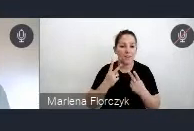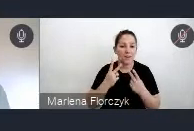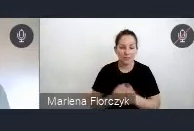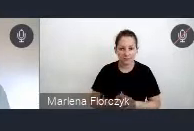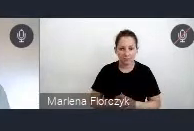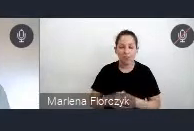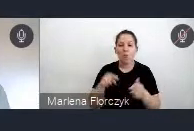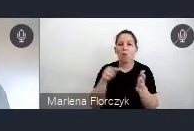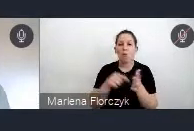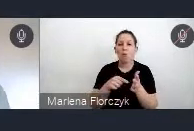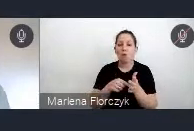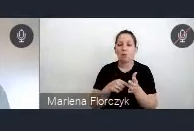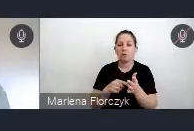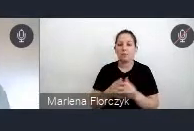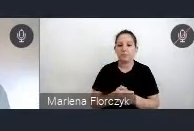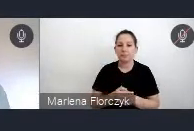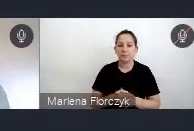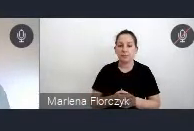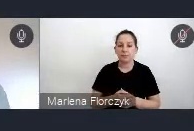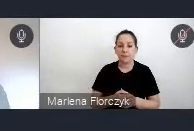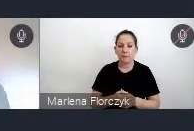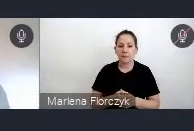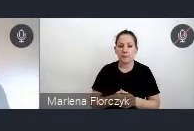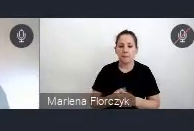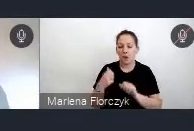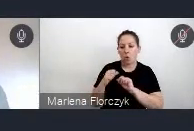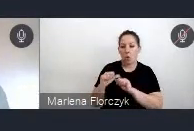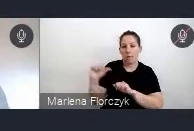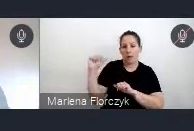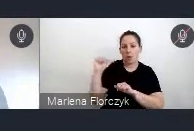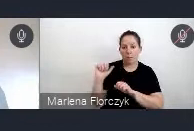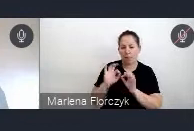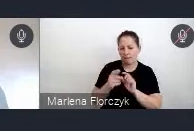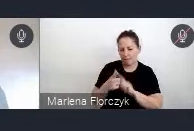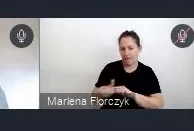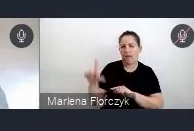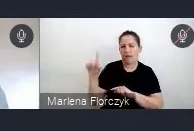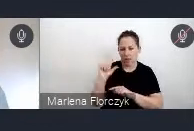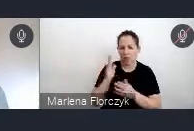co w ubiegłym roku, czy nawet już dwa lata temu miało miejsce w Warszawie,